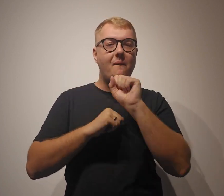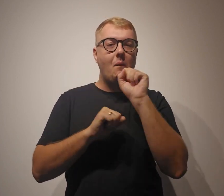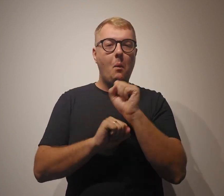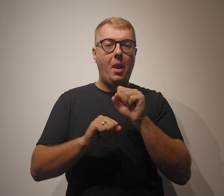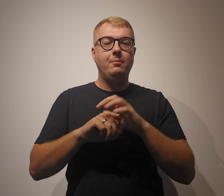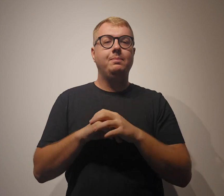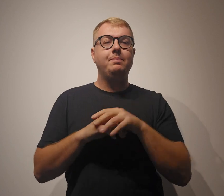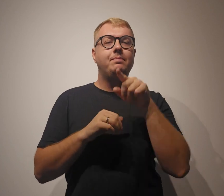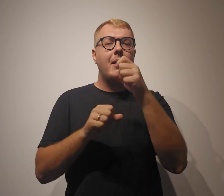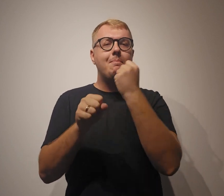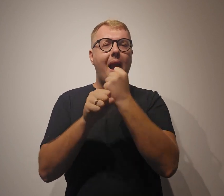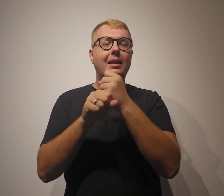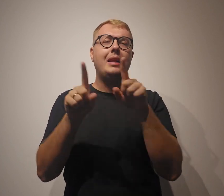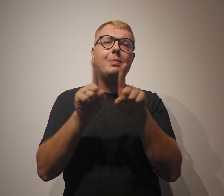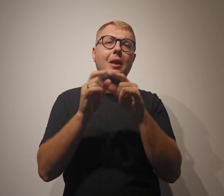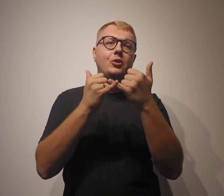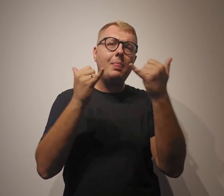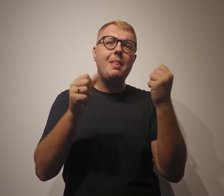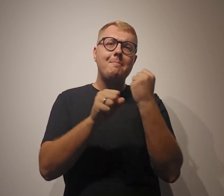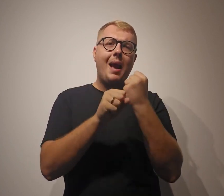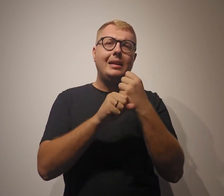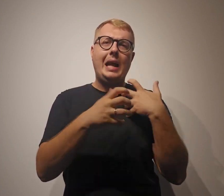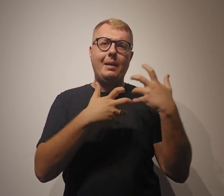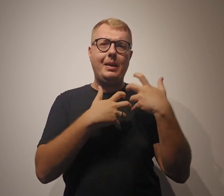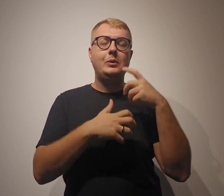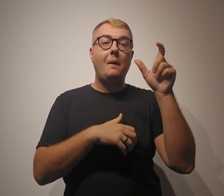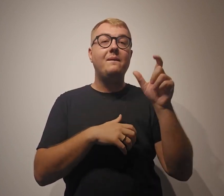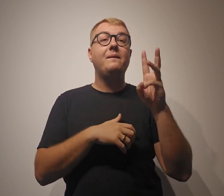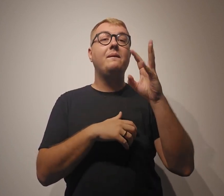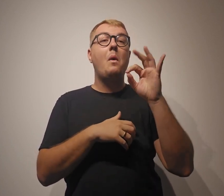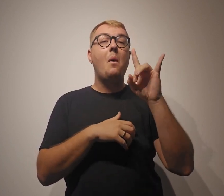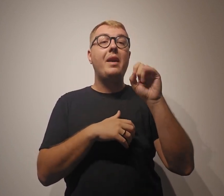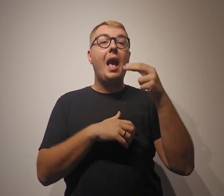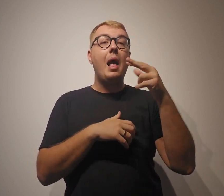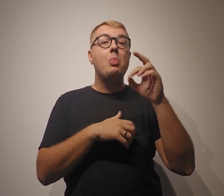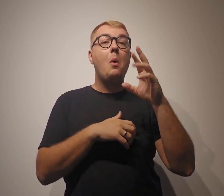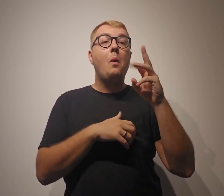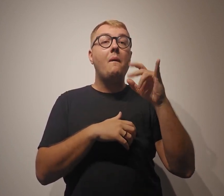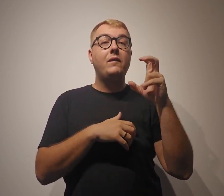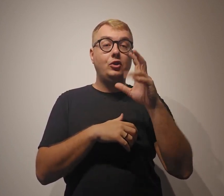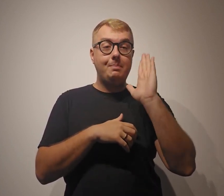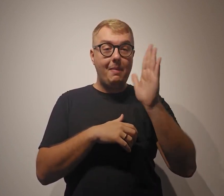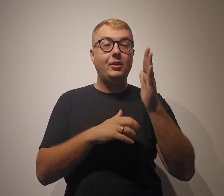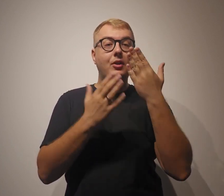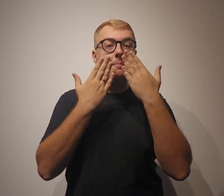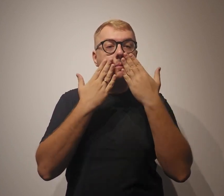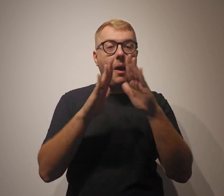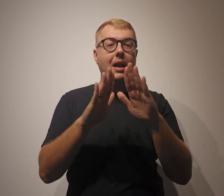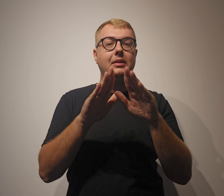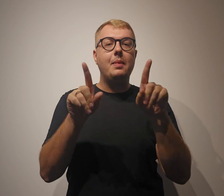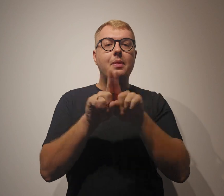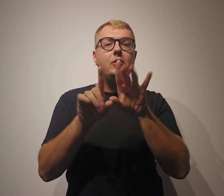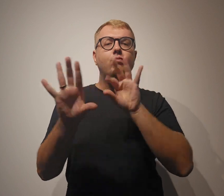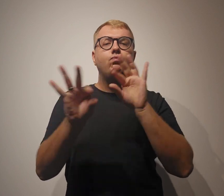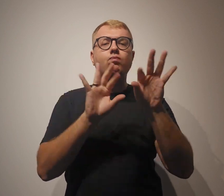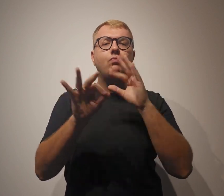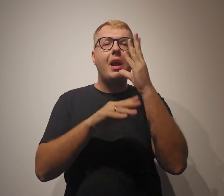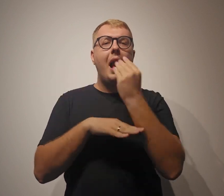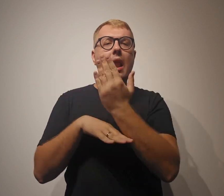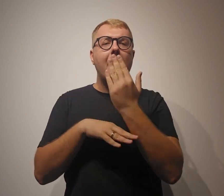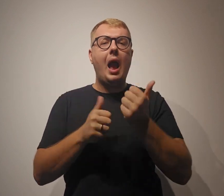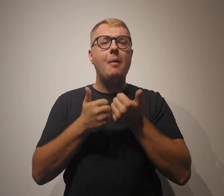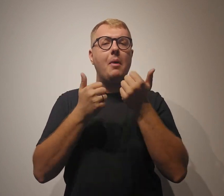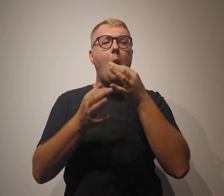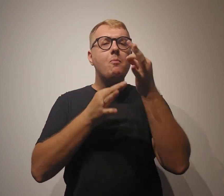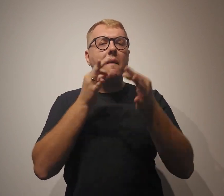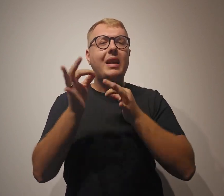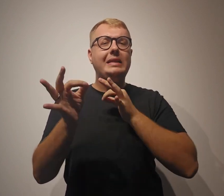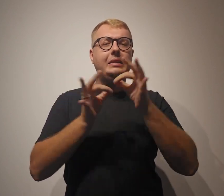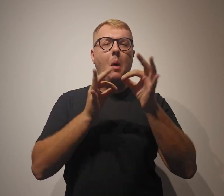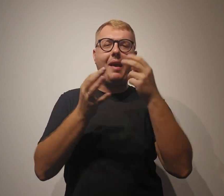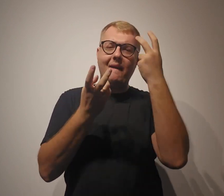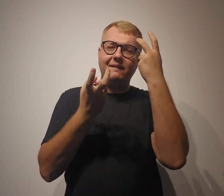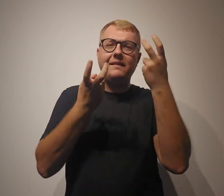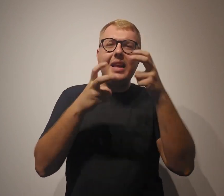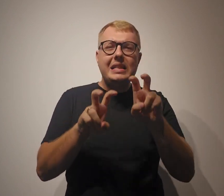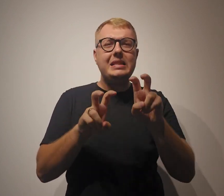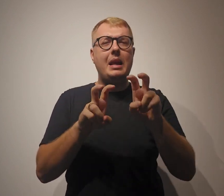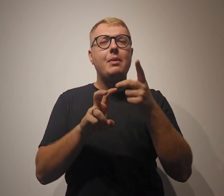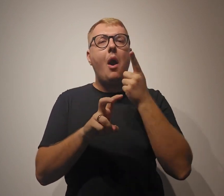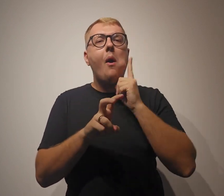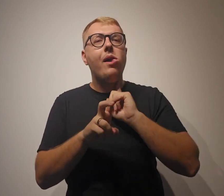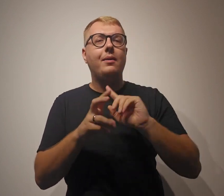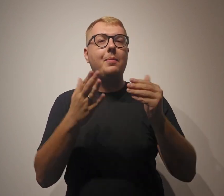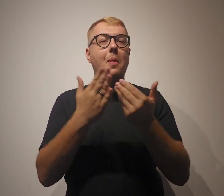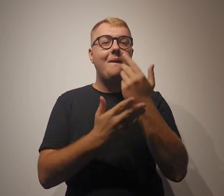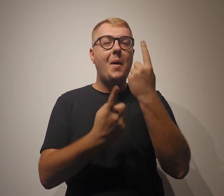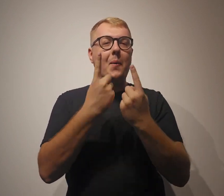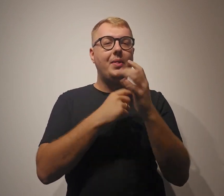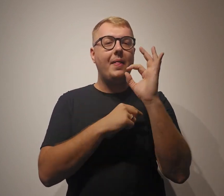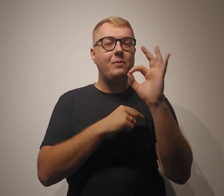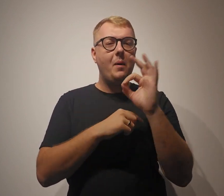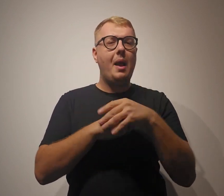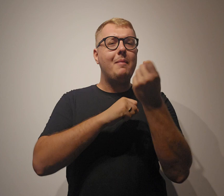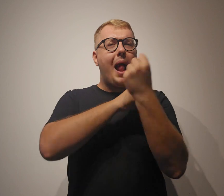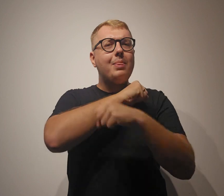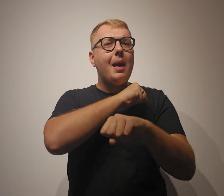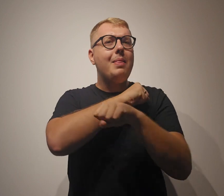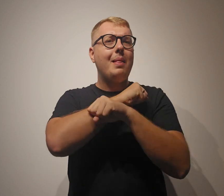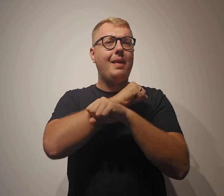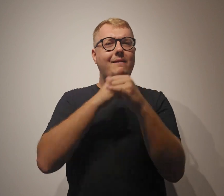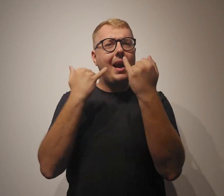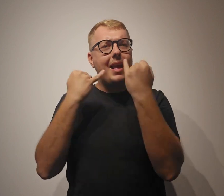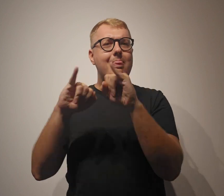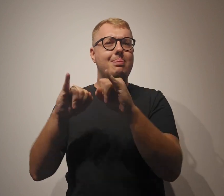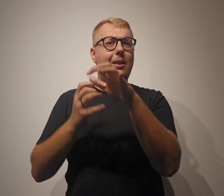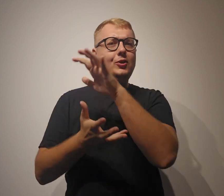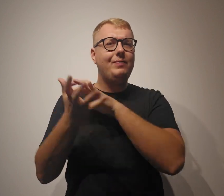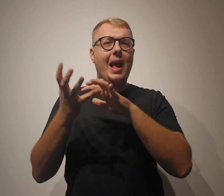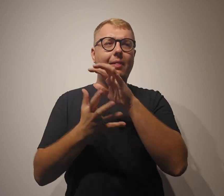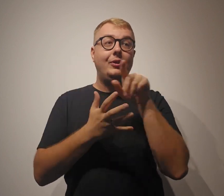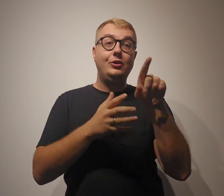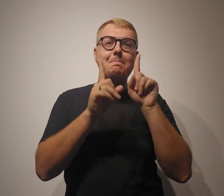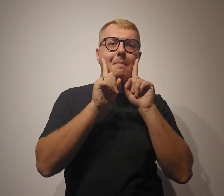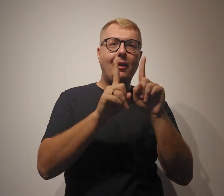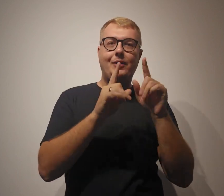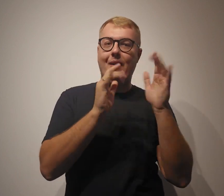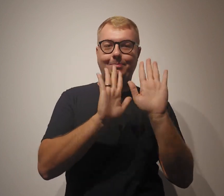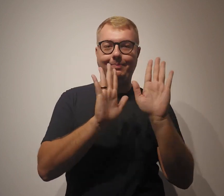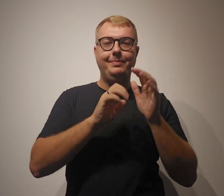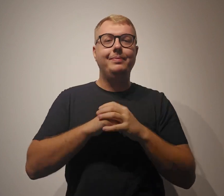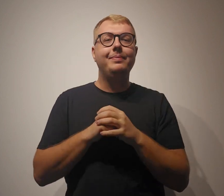Tę pracę i inne Jakub Woynarowski wybrał z kolekcji galerii, żeby opowiedzieć fikcyjną historię Nowej Huty – alternatywną dla tej prawdziwej.